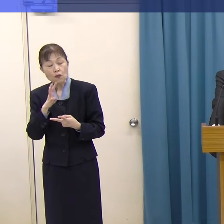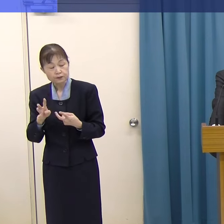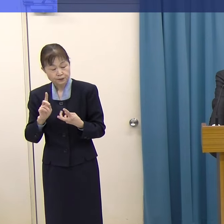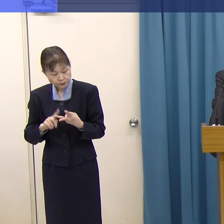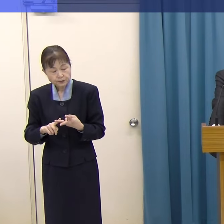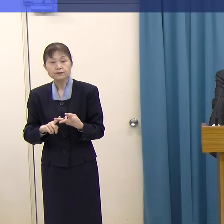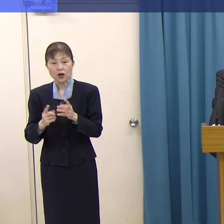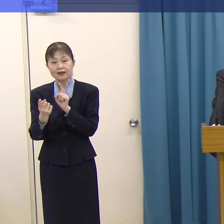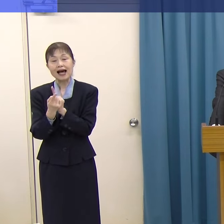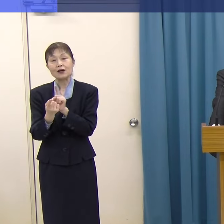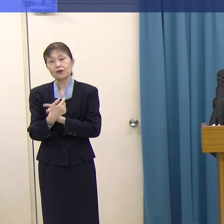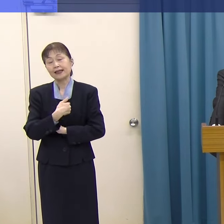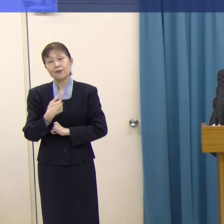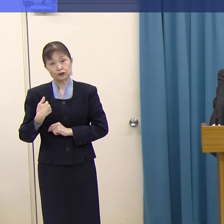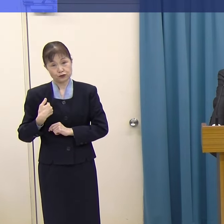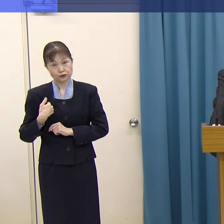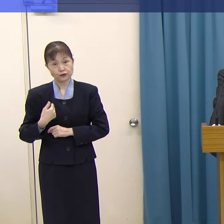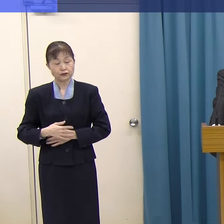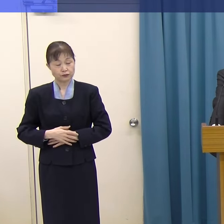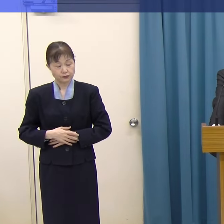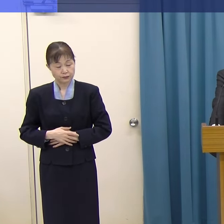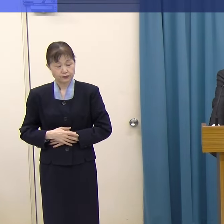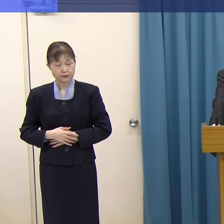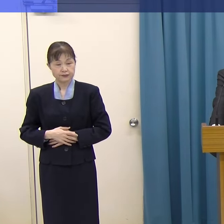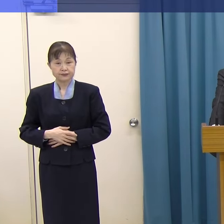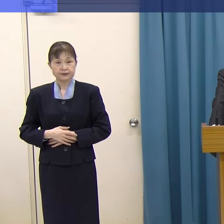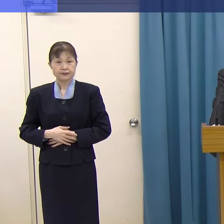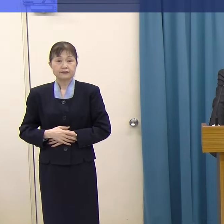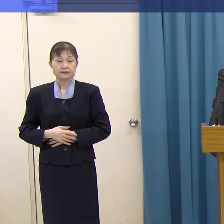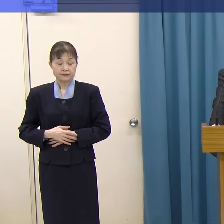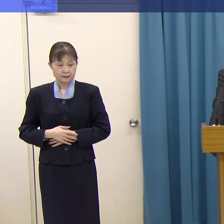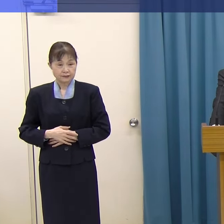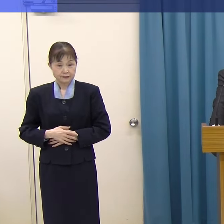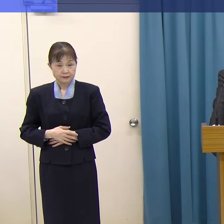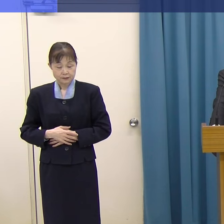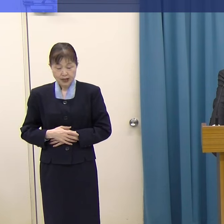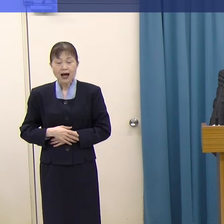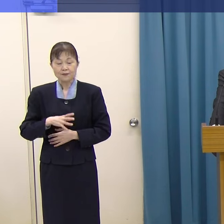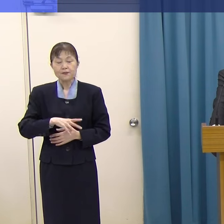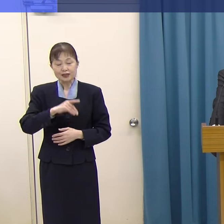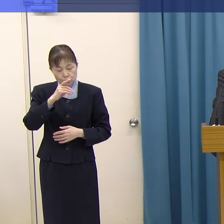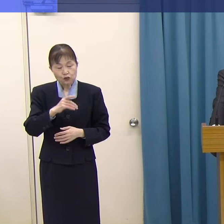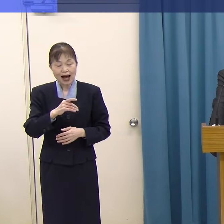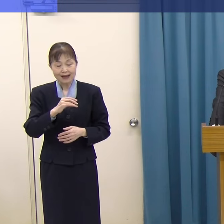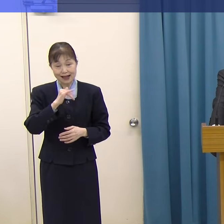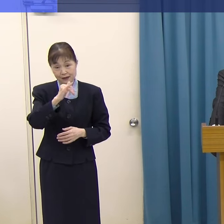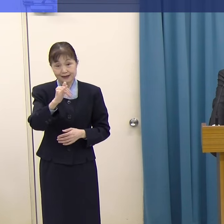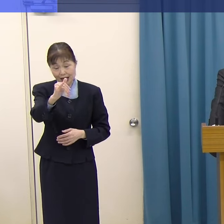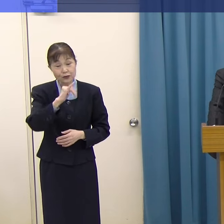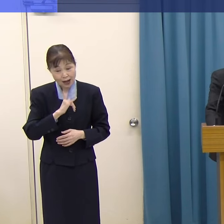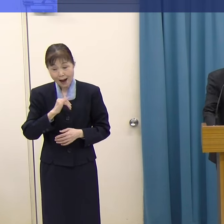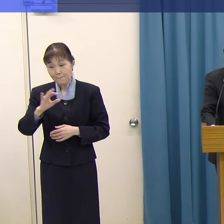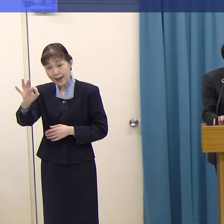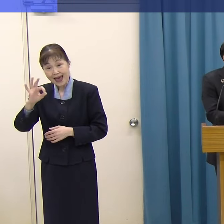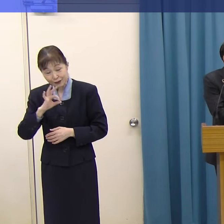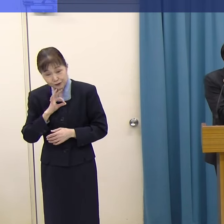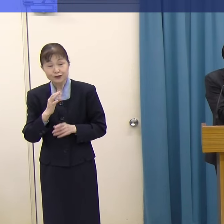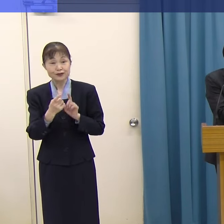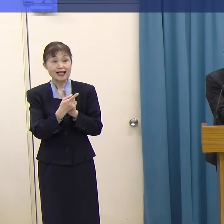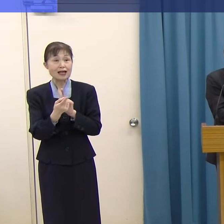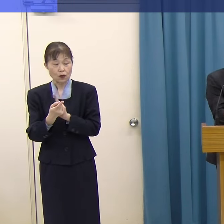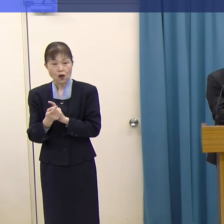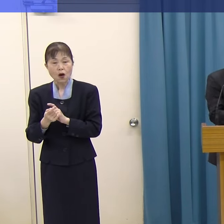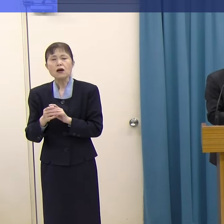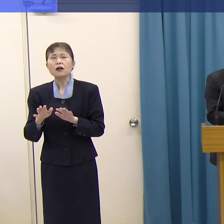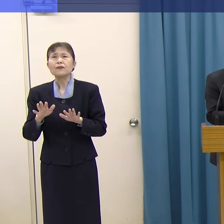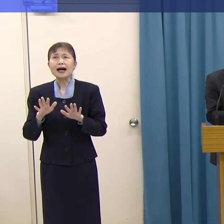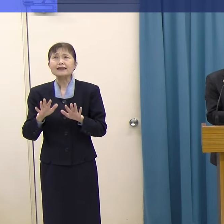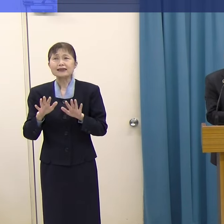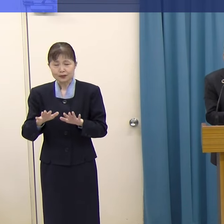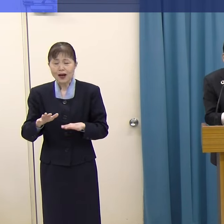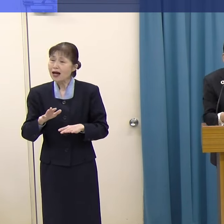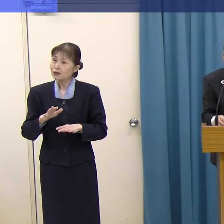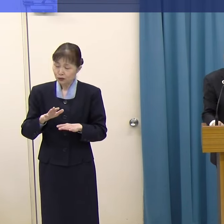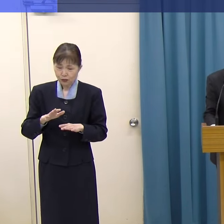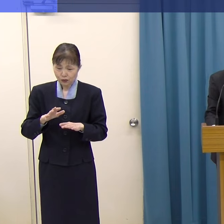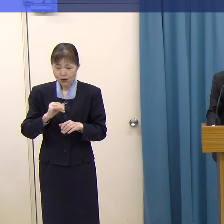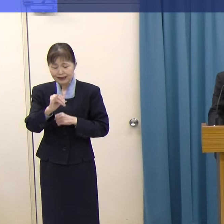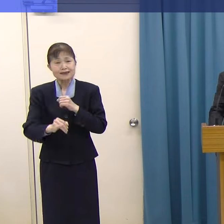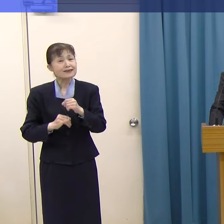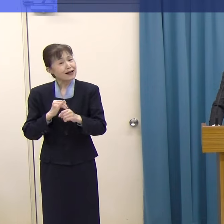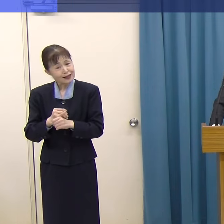今後、当面は電話とメールで対応します。しかし、Web上でできないのかと、システムないのかという話になりますので、